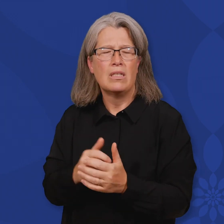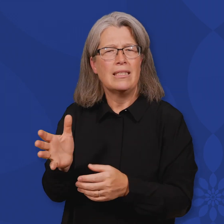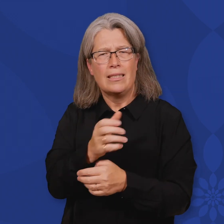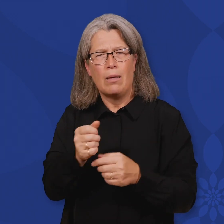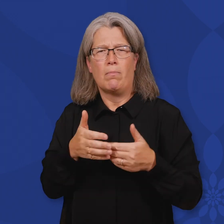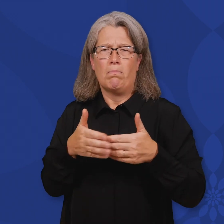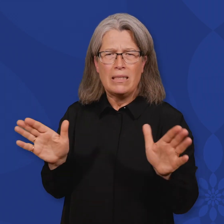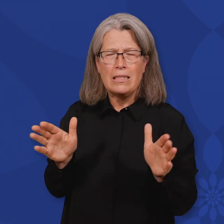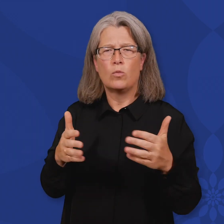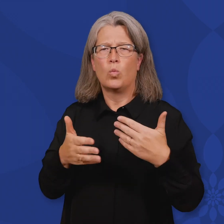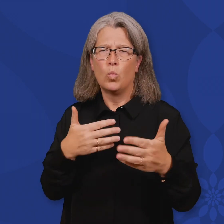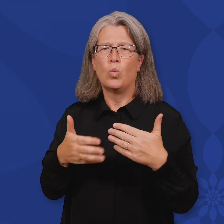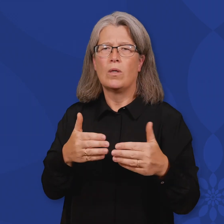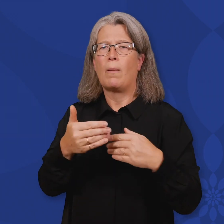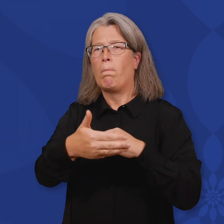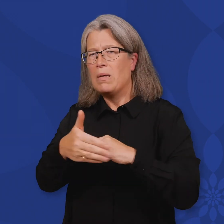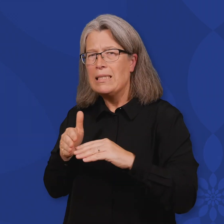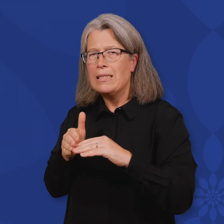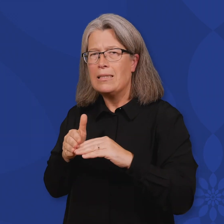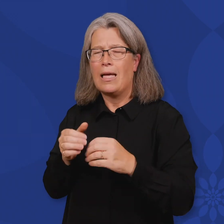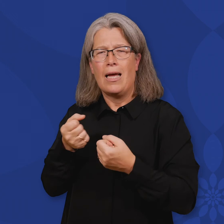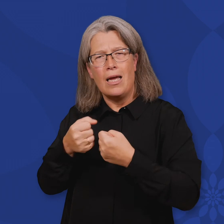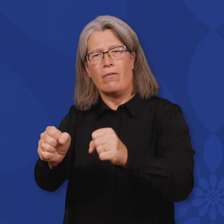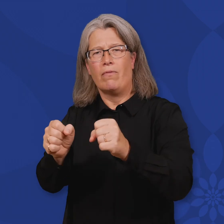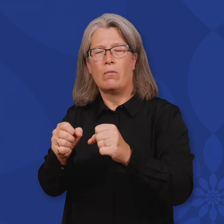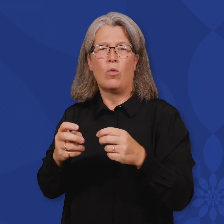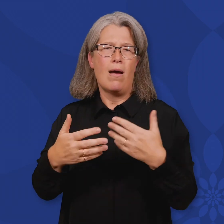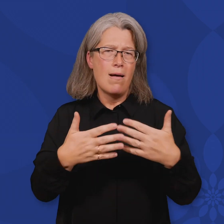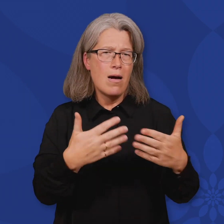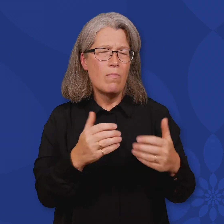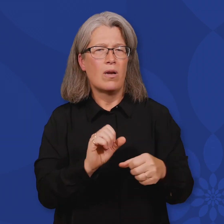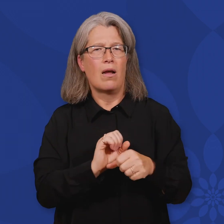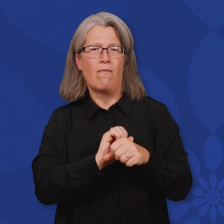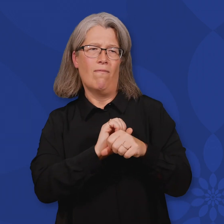Snabba och omfattande begränsningsåtgärder är effektiva också -